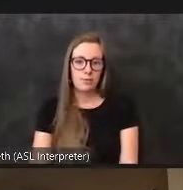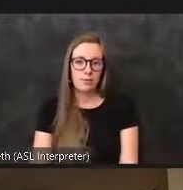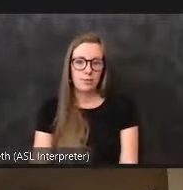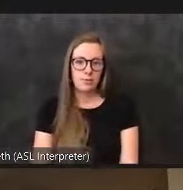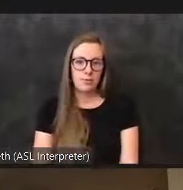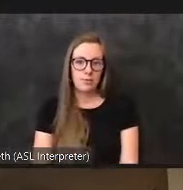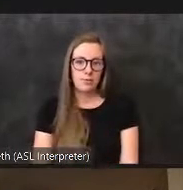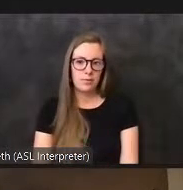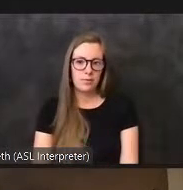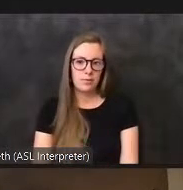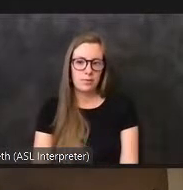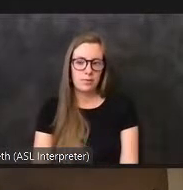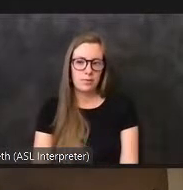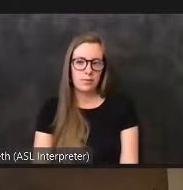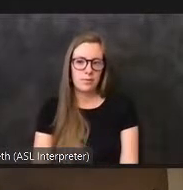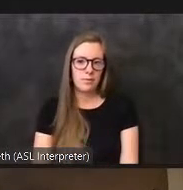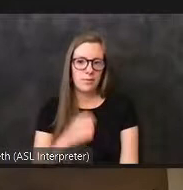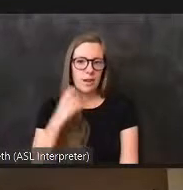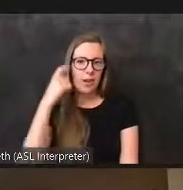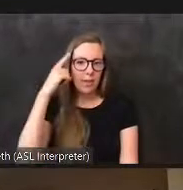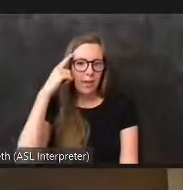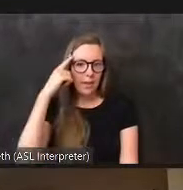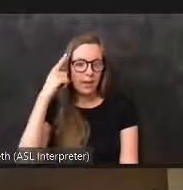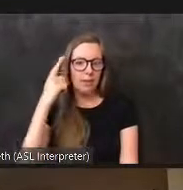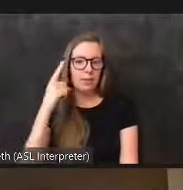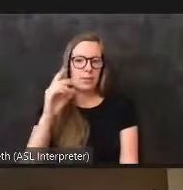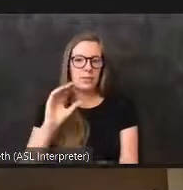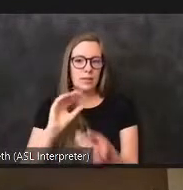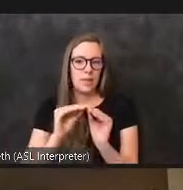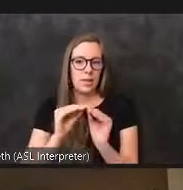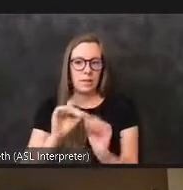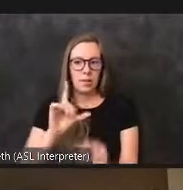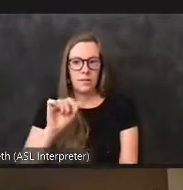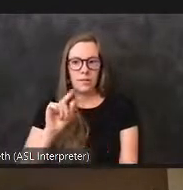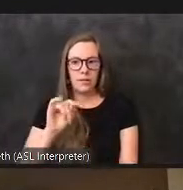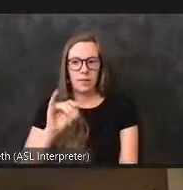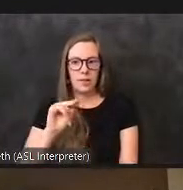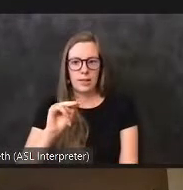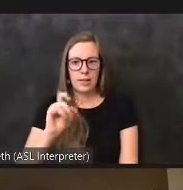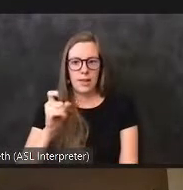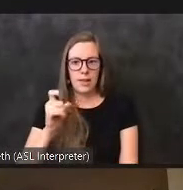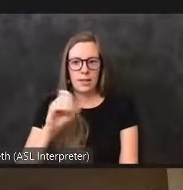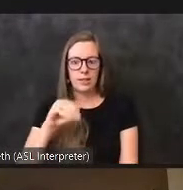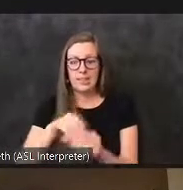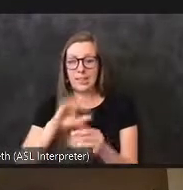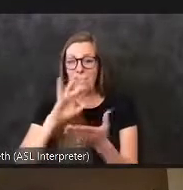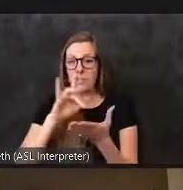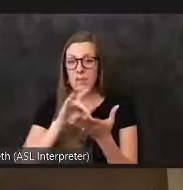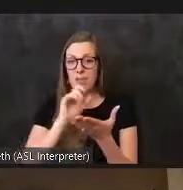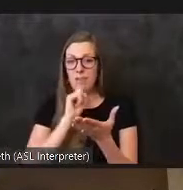Pienso que el número de el número de la categoría en la